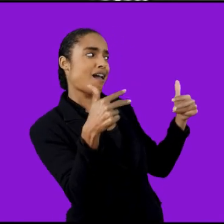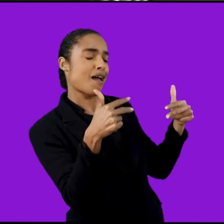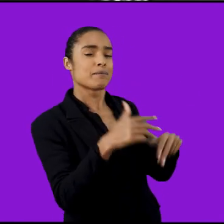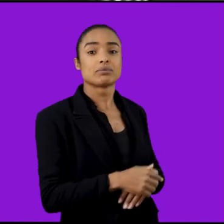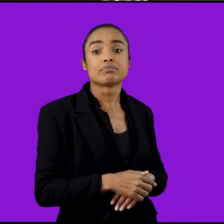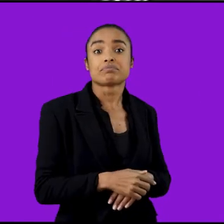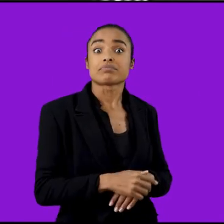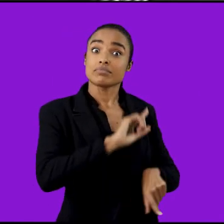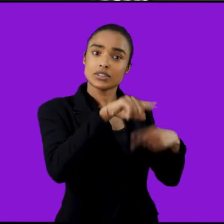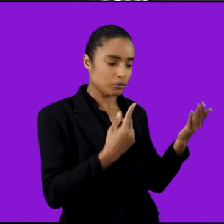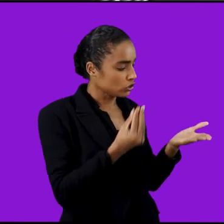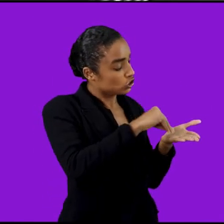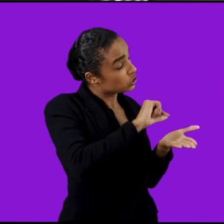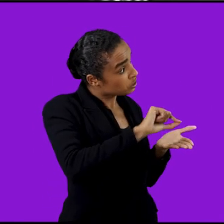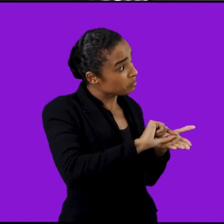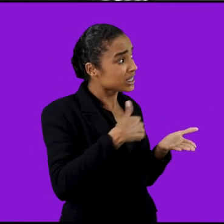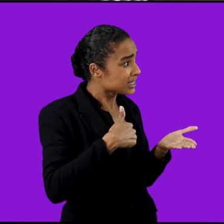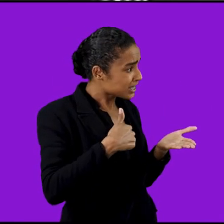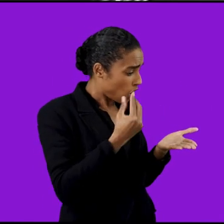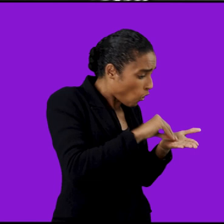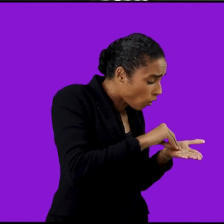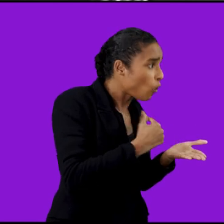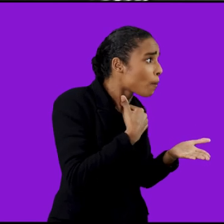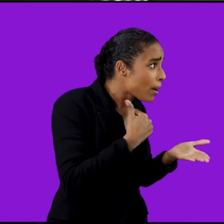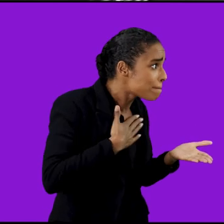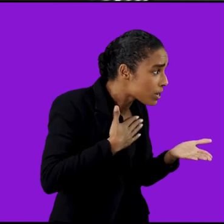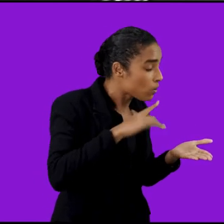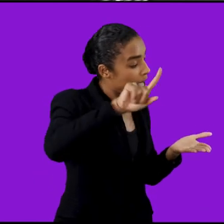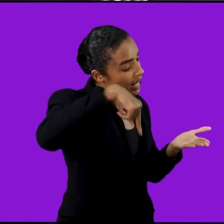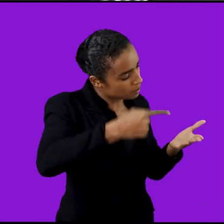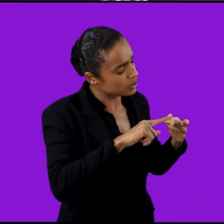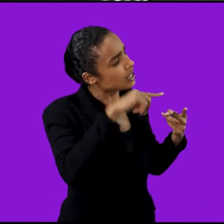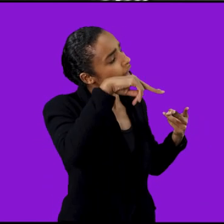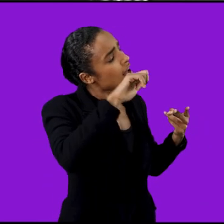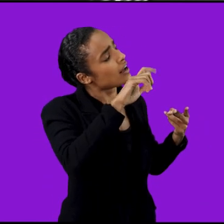o telefone dele, né? Aí depois ele falou: “Se eu não atender, cê vai ligar pra Nadine”. Que é a esposa A Nadine, sim